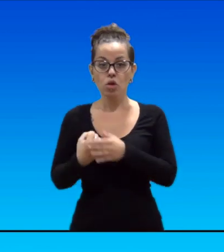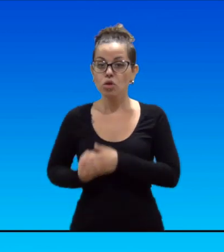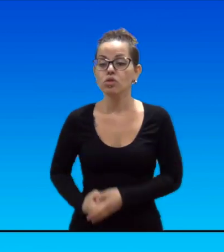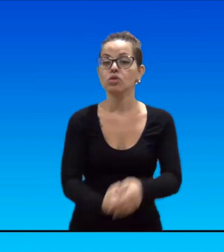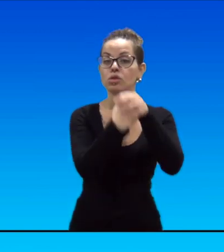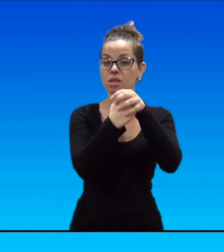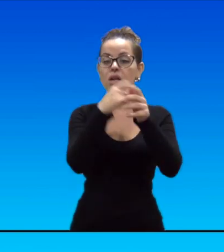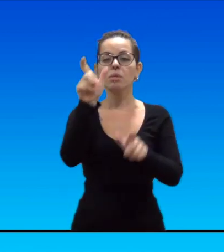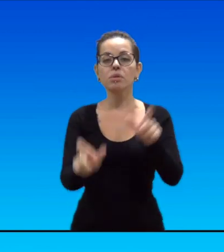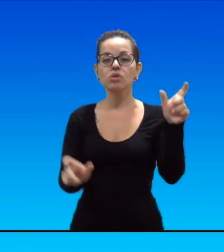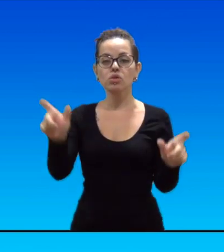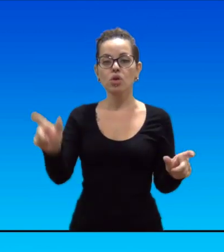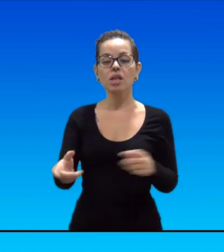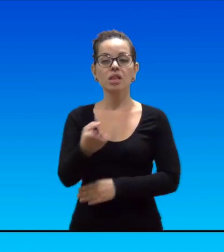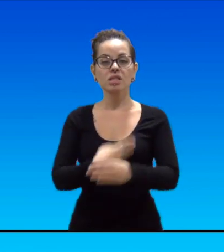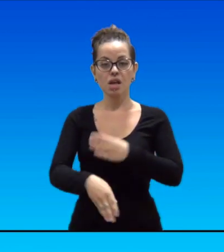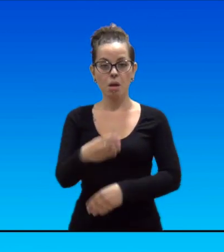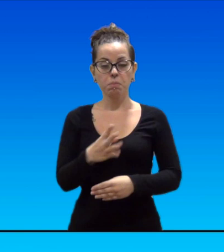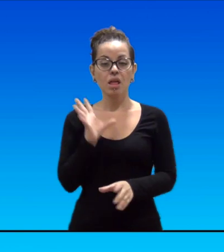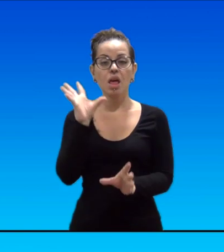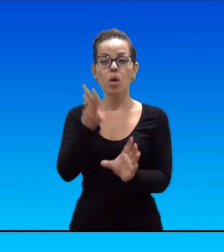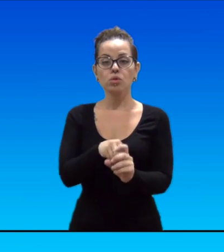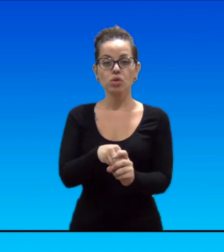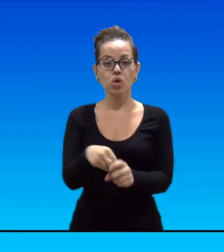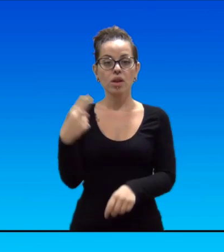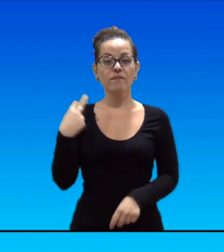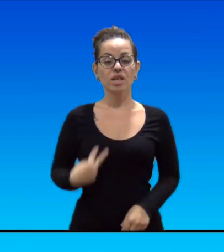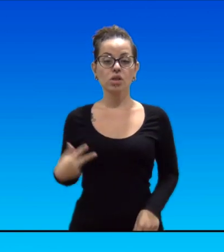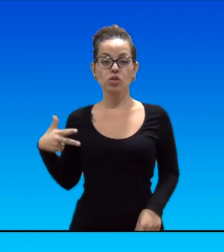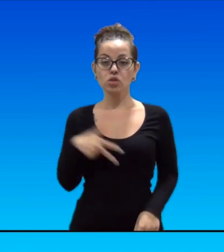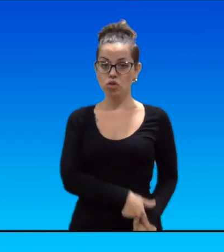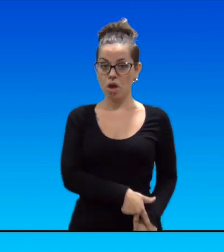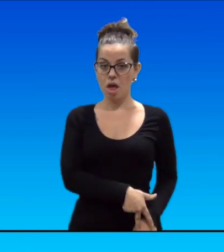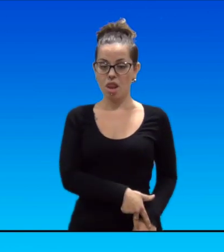sostenere la piena inclusione delle persone con disabilità in ogni ambito della vita